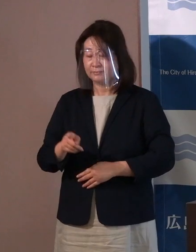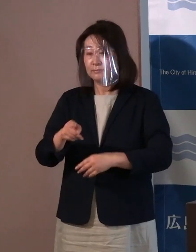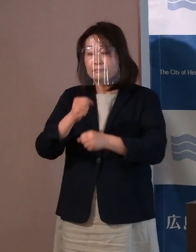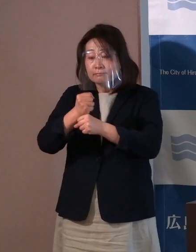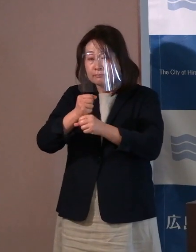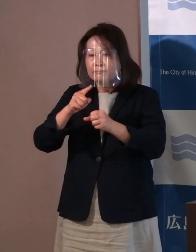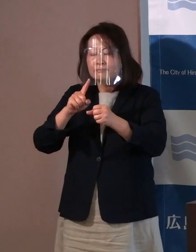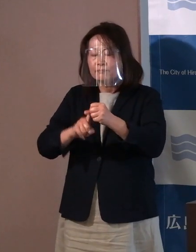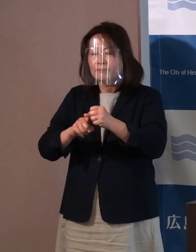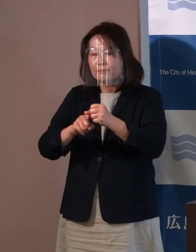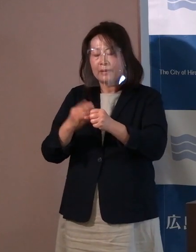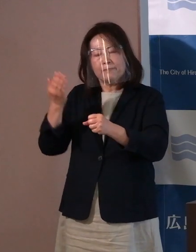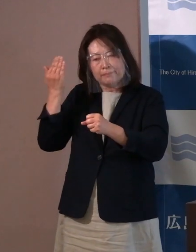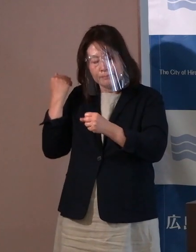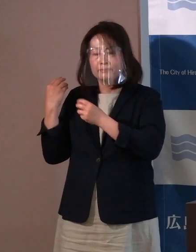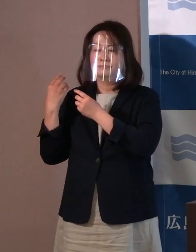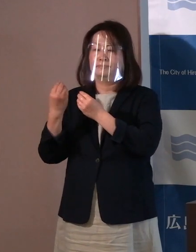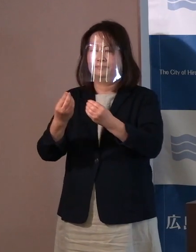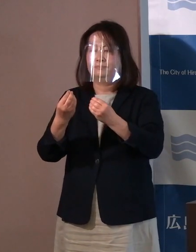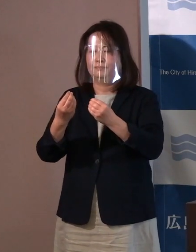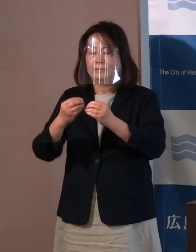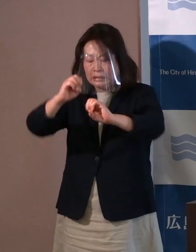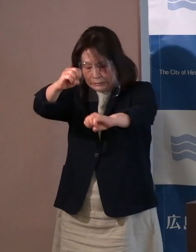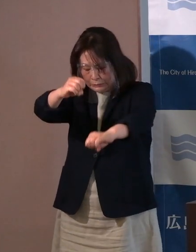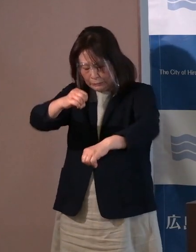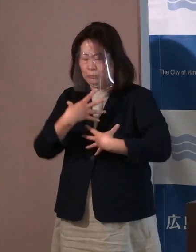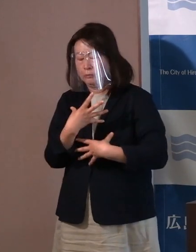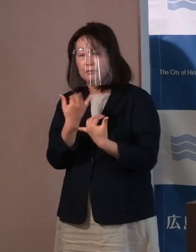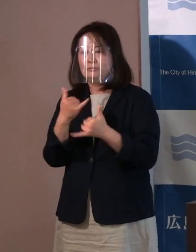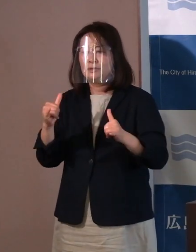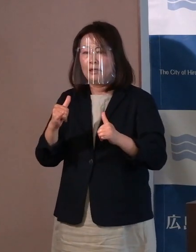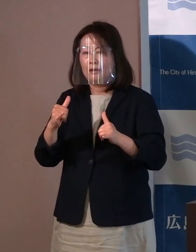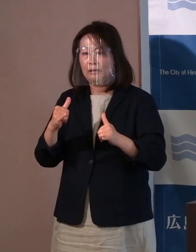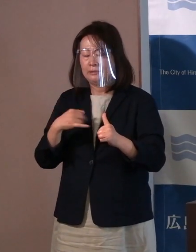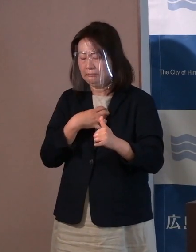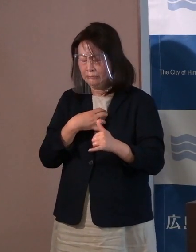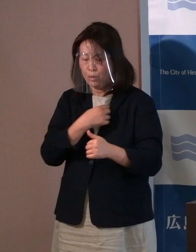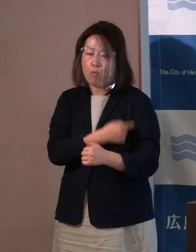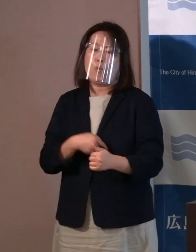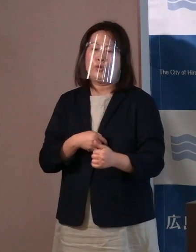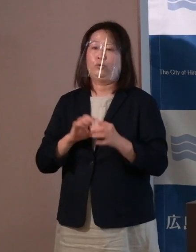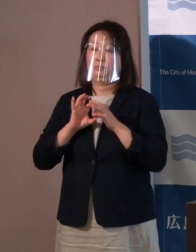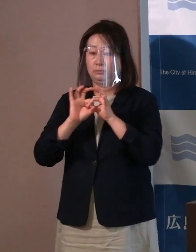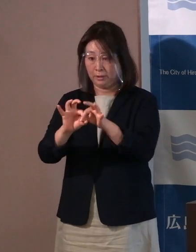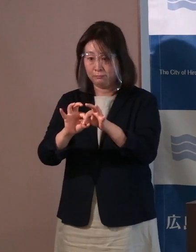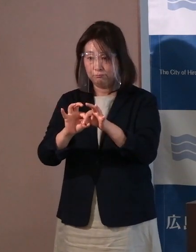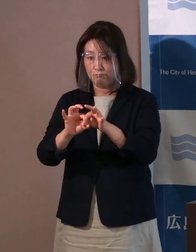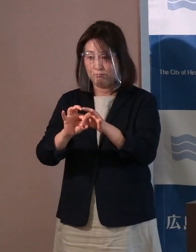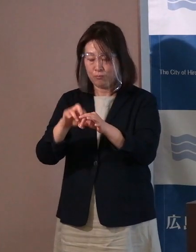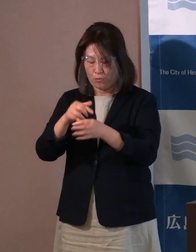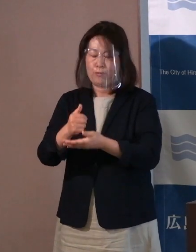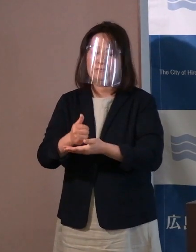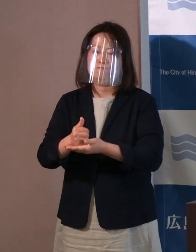これまでどおり｢被爆者の思いを伝える｣ ことを主眼においております｡